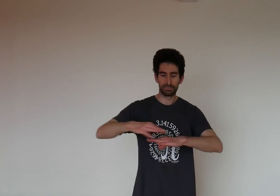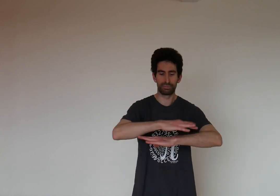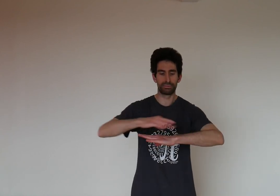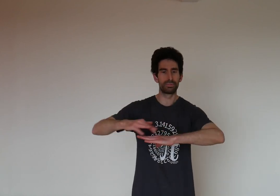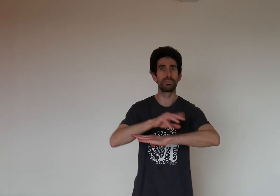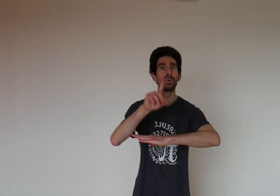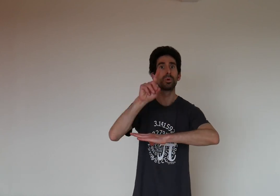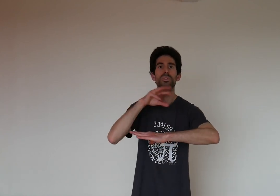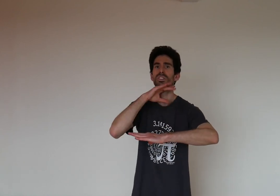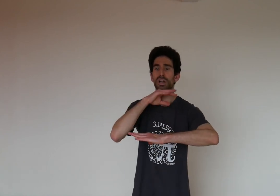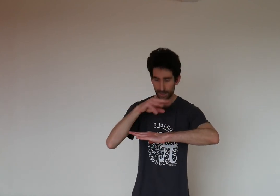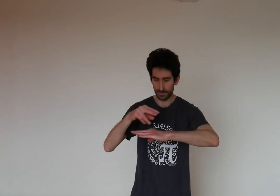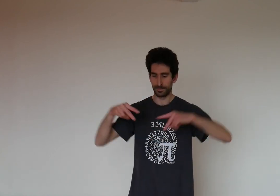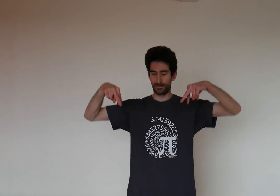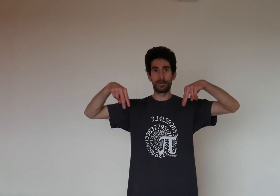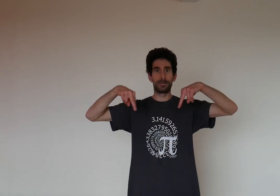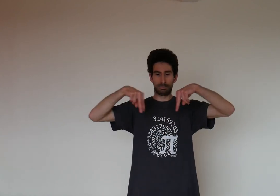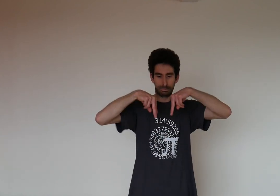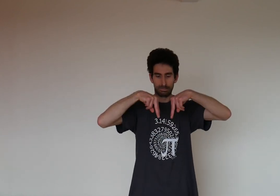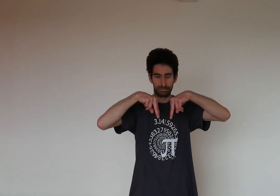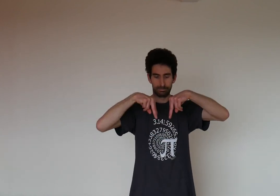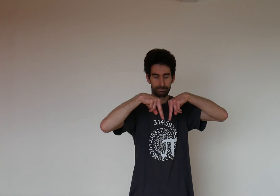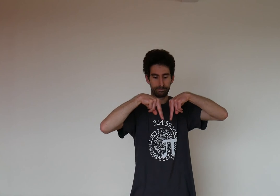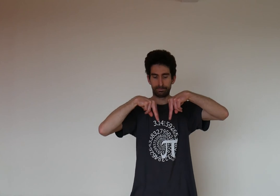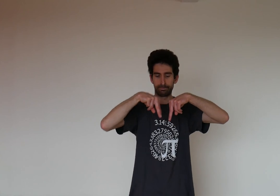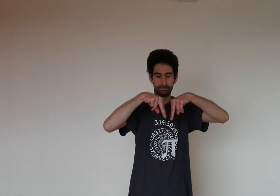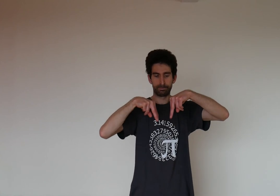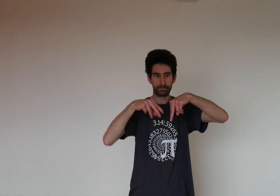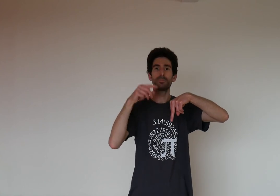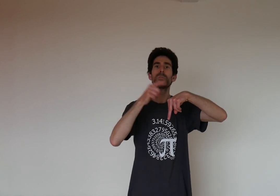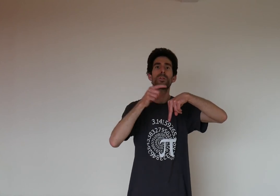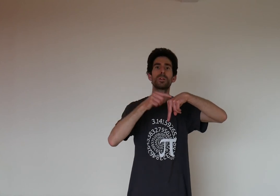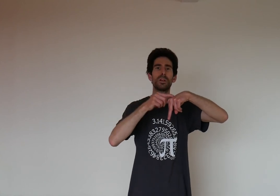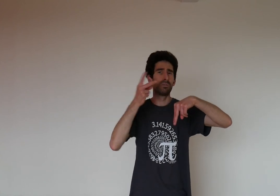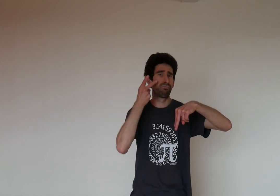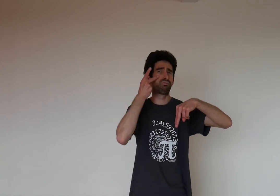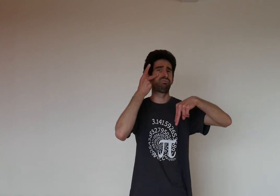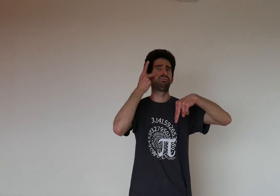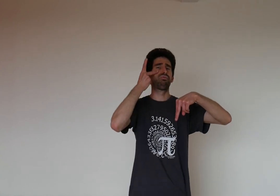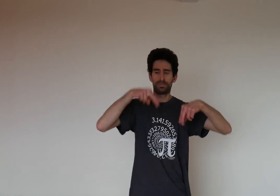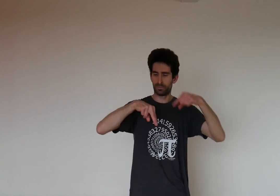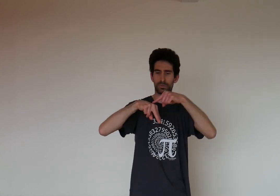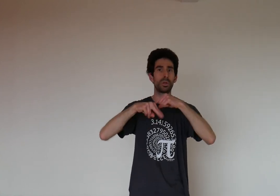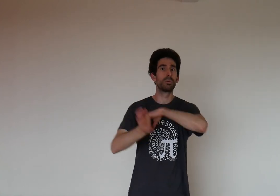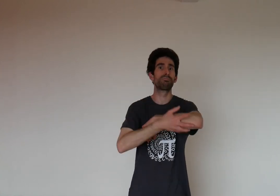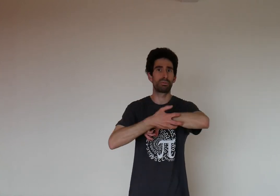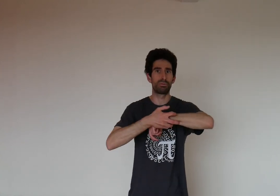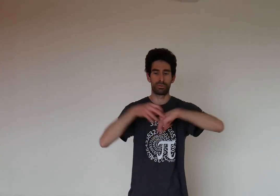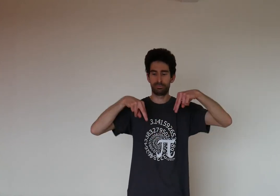Près de l'eau sale, quand deux piétons se croisaient dans la rue, ils ne pouvaient pas passer. Le plus pauvre pataugeait